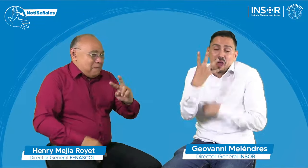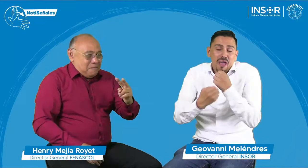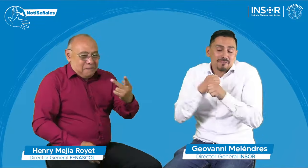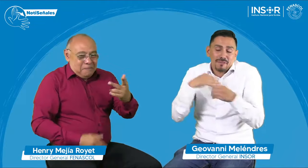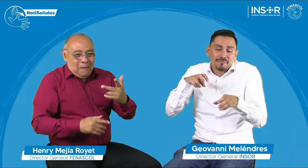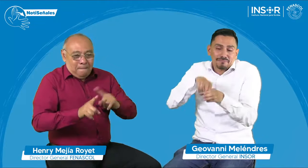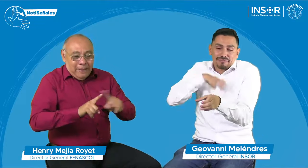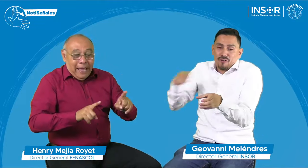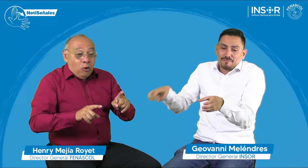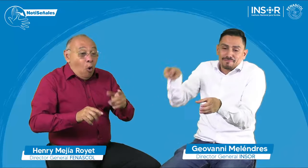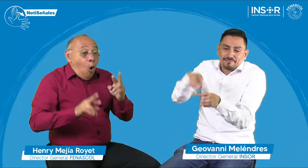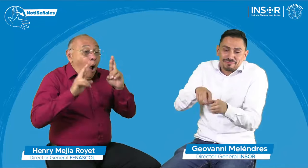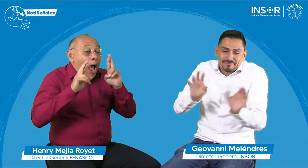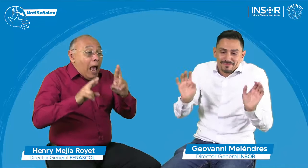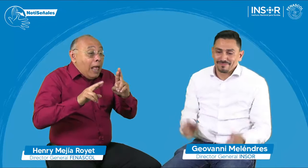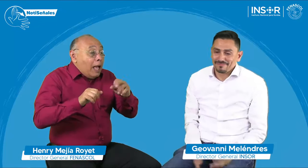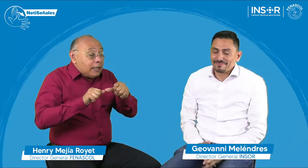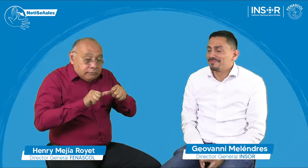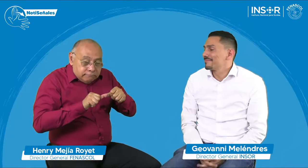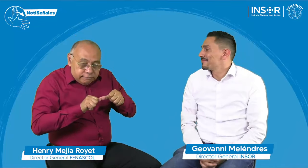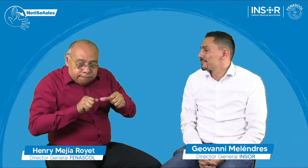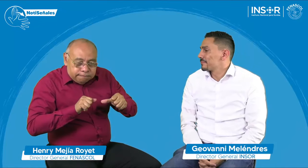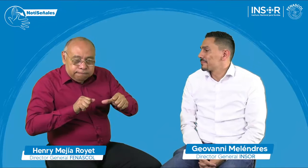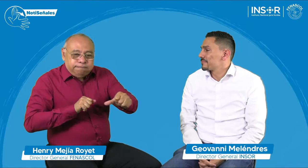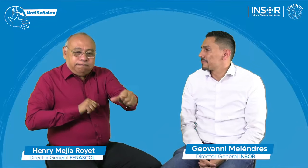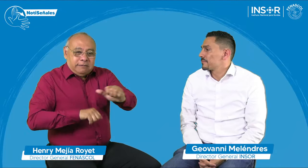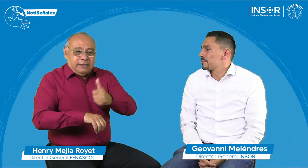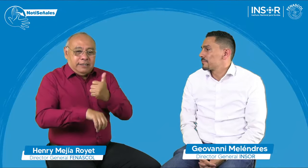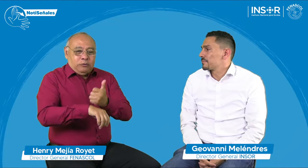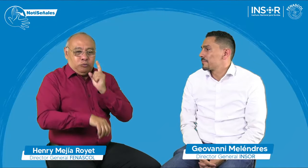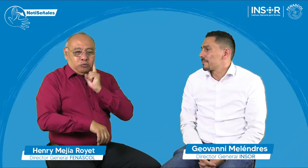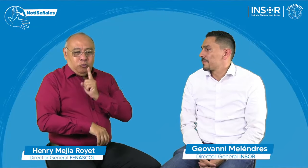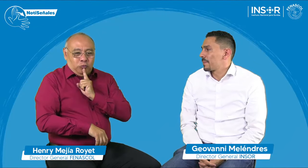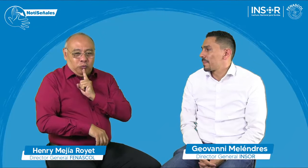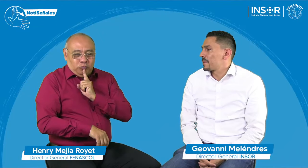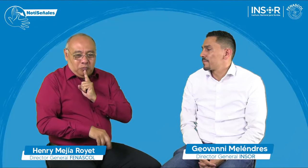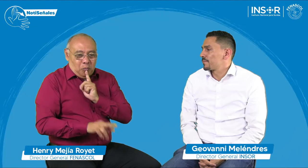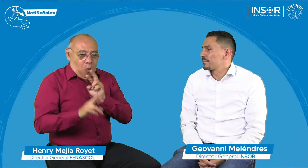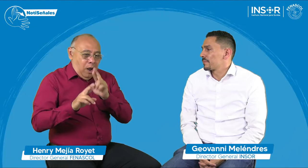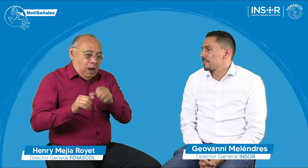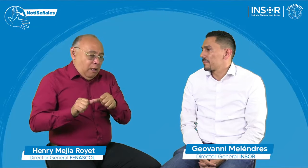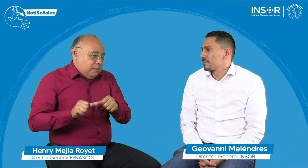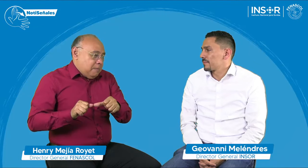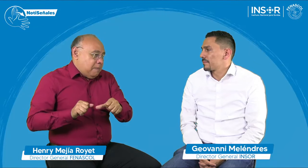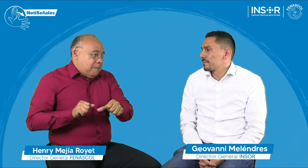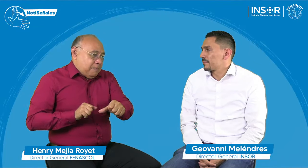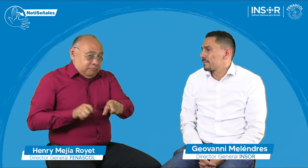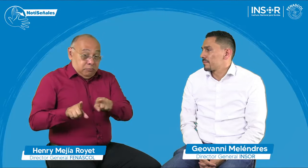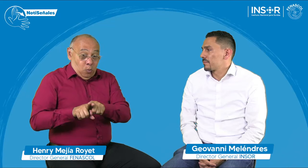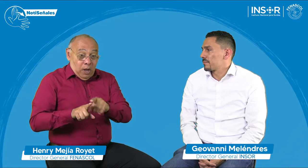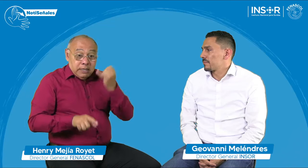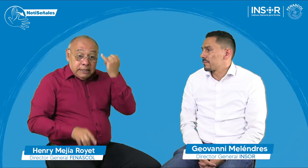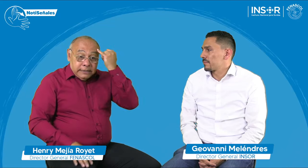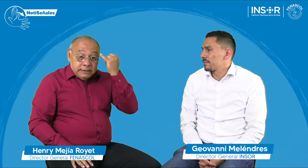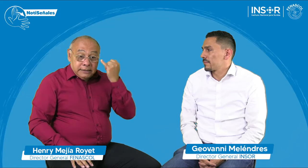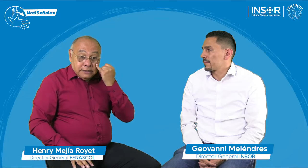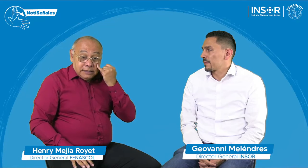que sea el único así es, es normal normalicen mis tatuajes personas sordas que esto se